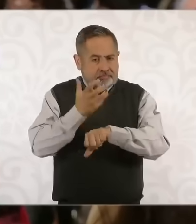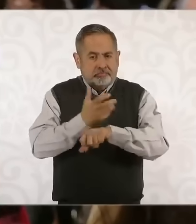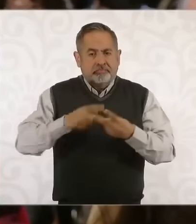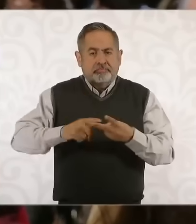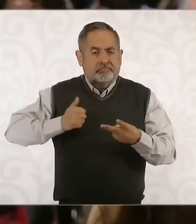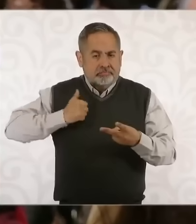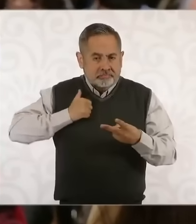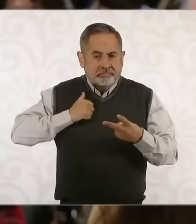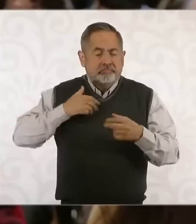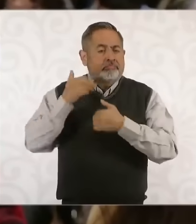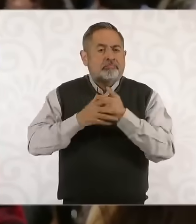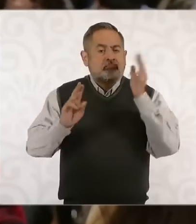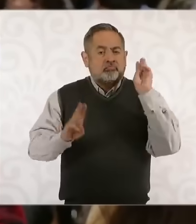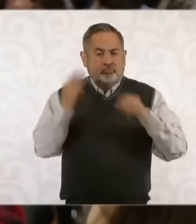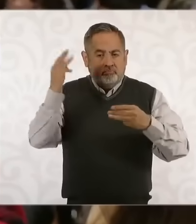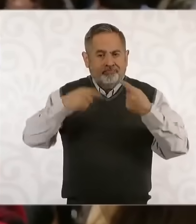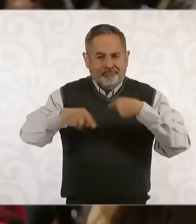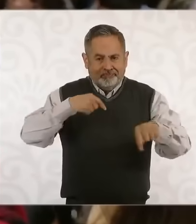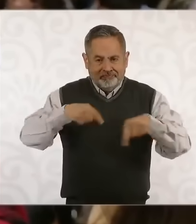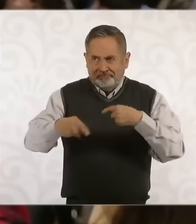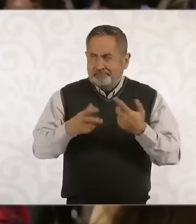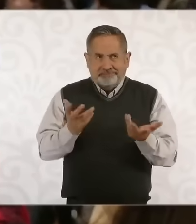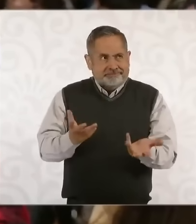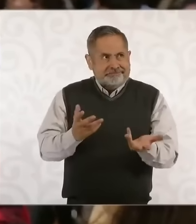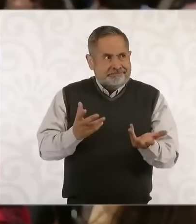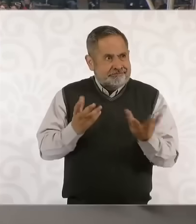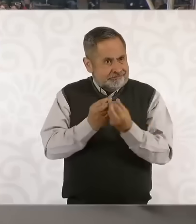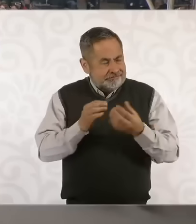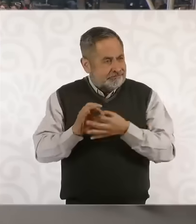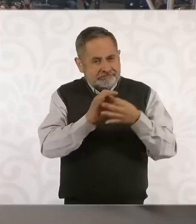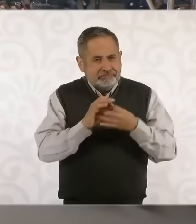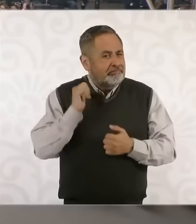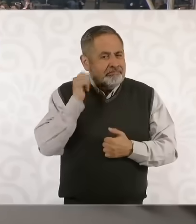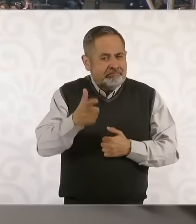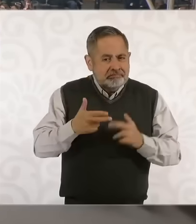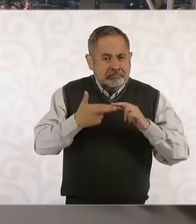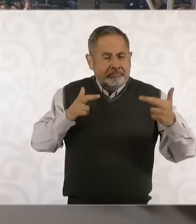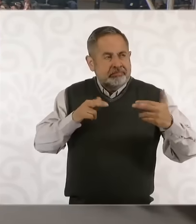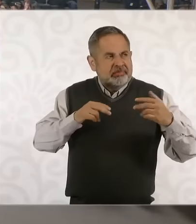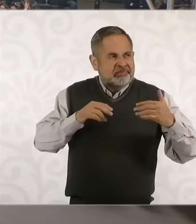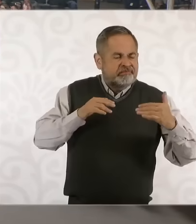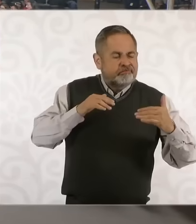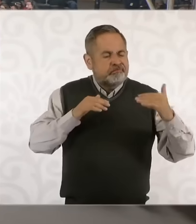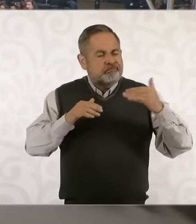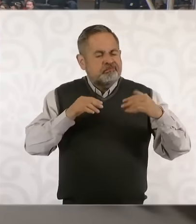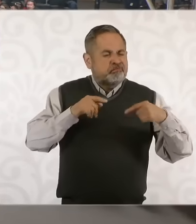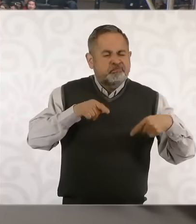un mundial el próximo año, cambiar algo en la relación de México, eh, perdón, este año, así es,